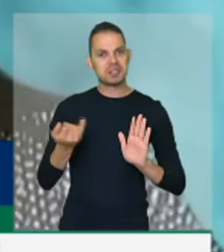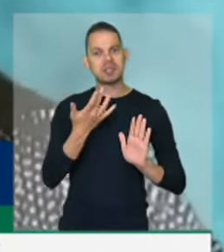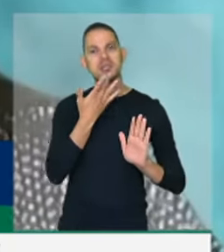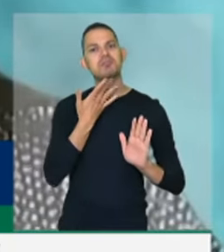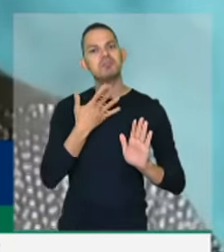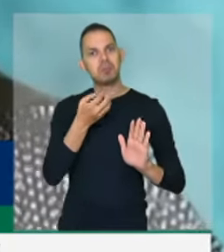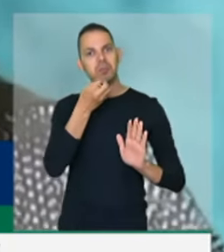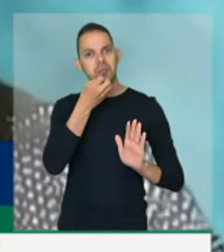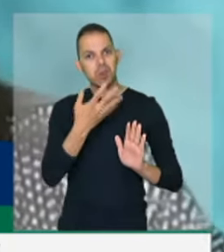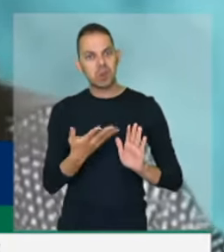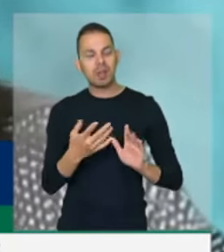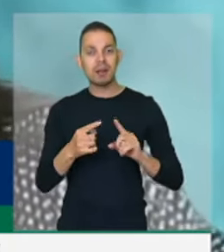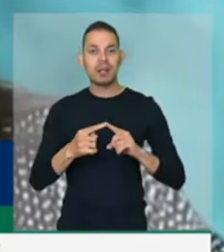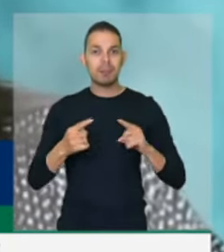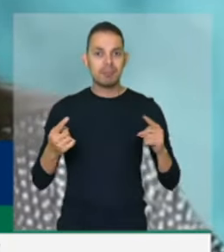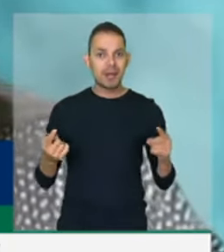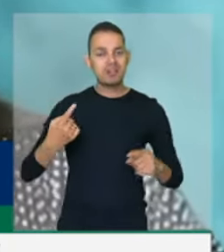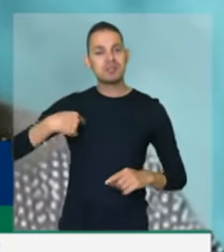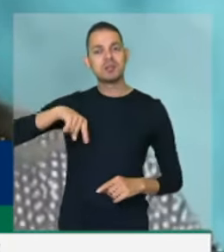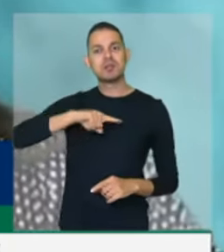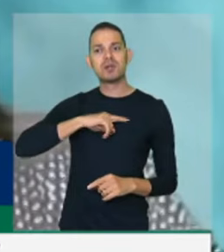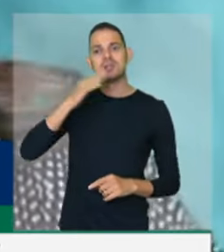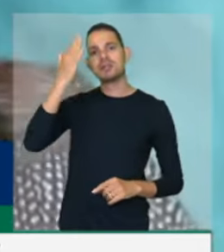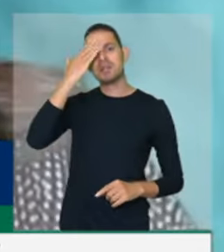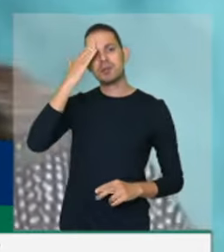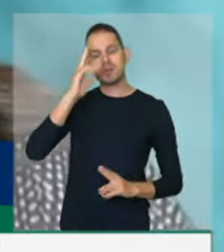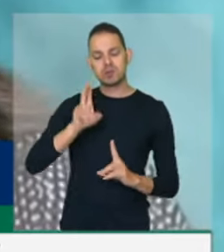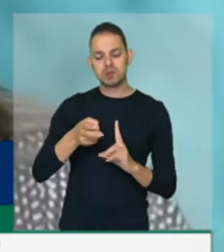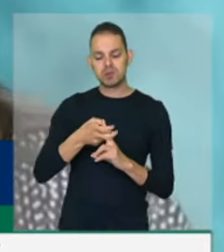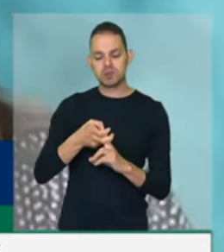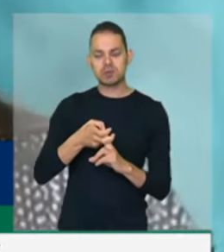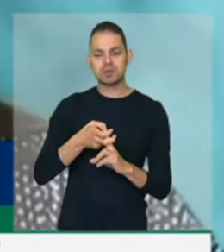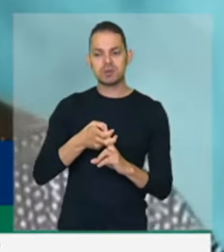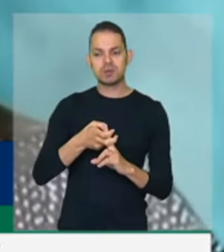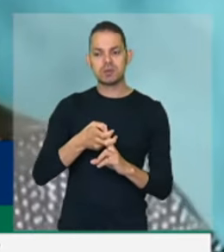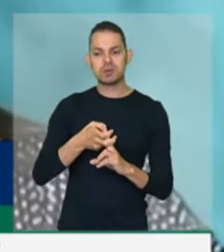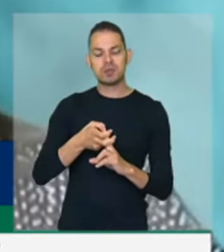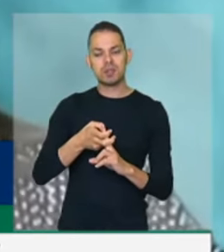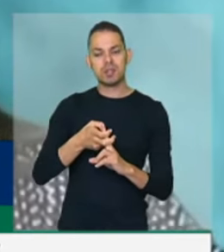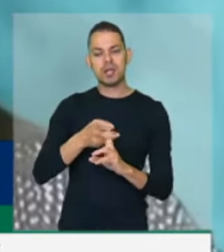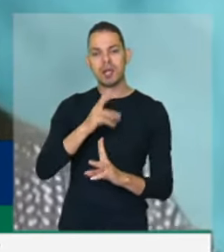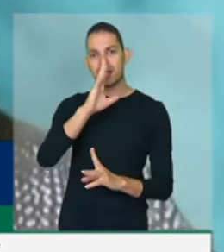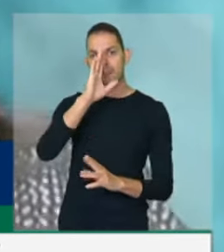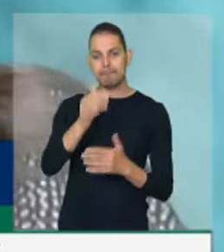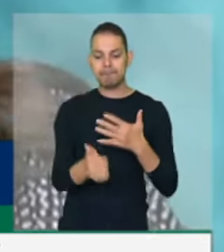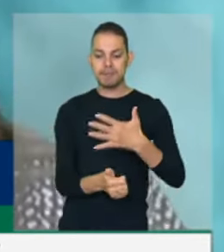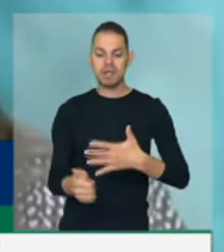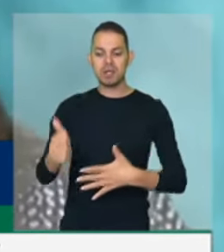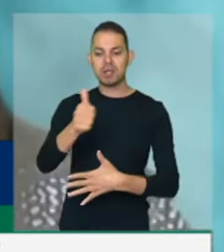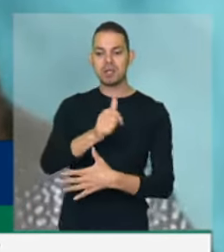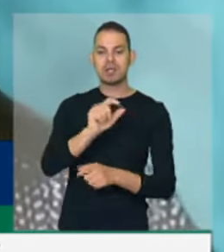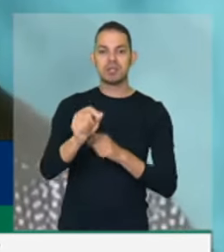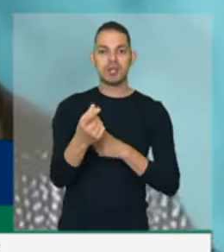RIO, BEM INTENCIONADO, SISTEMA ÚNICO DE SAÚDE TEM COMO PRIORIDADE VERBAS PUSZ PARA SETOR PÚBLICO E O SISTEMA COMPLEMENTAR TEM QUE TER REGULAMENTAÇÃO. A EMENDA